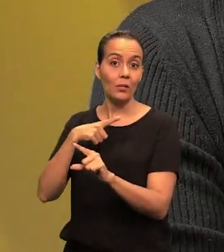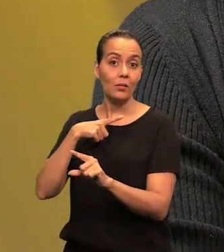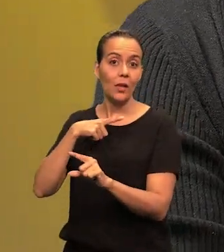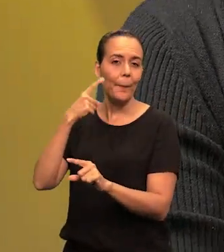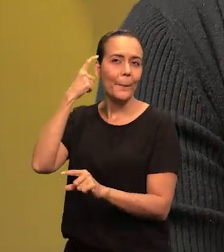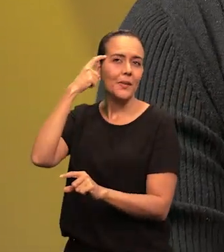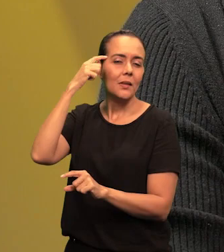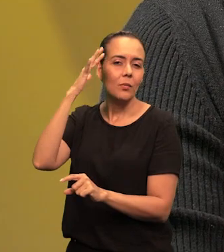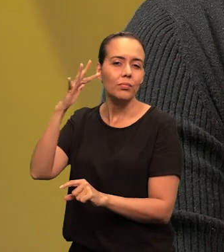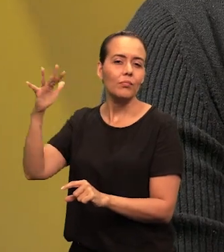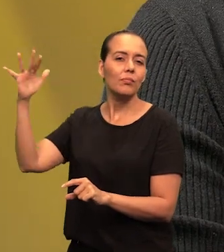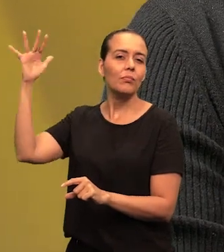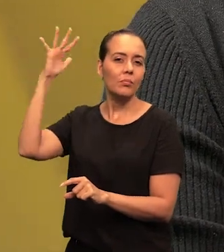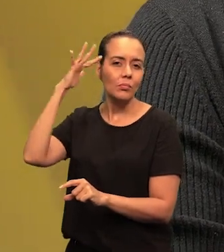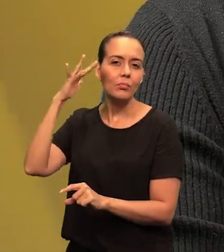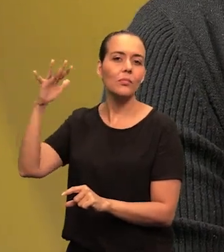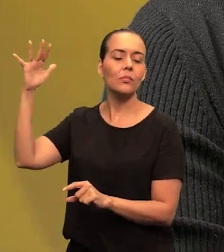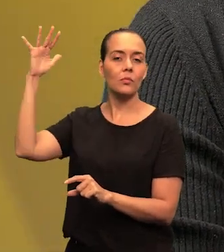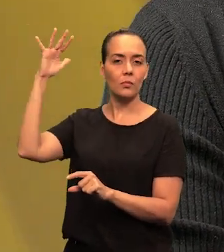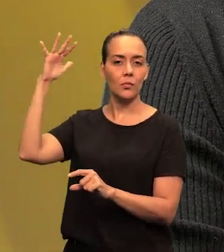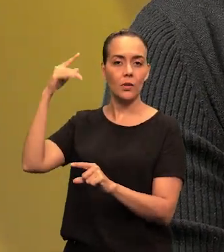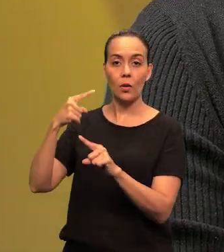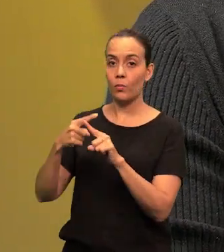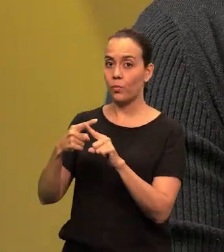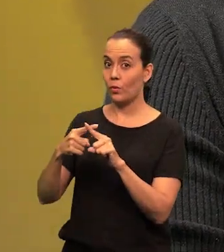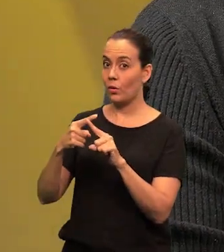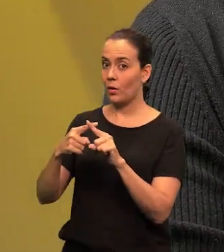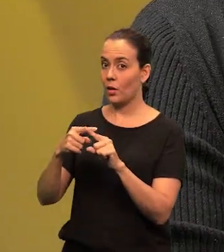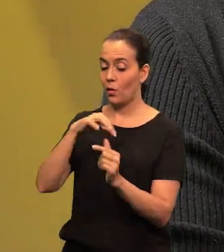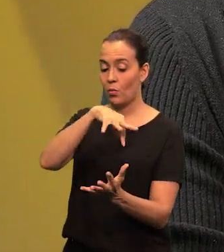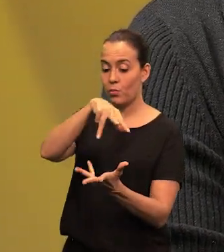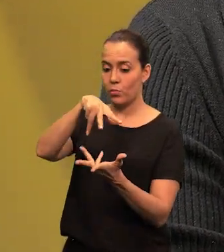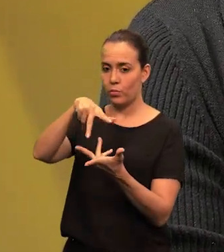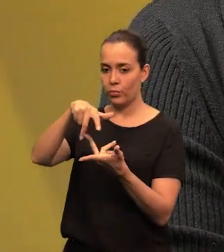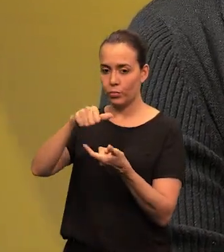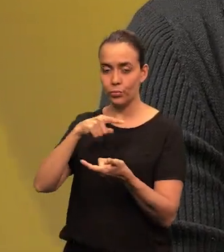Então, o mundo, cada vez mais, caminha para a diferença.